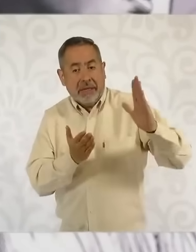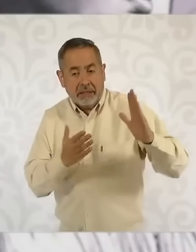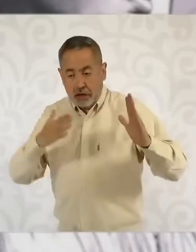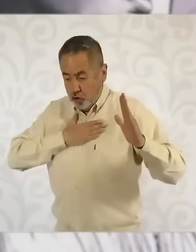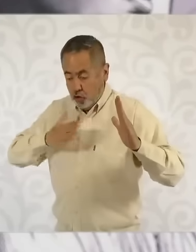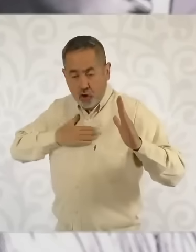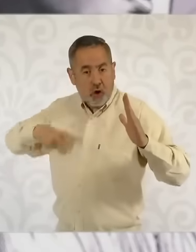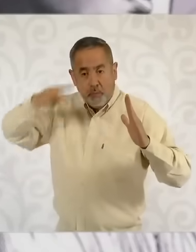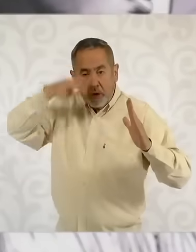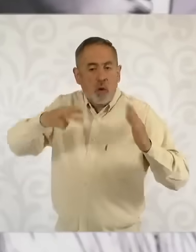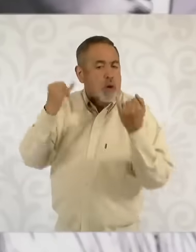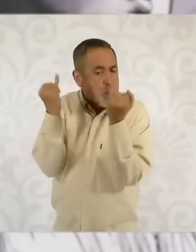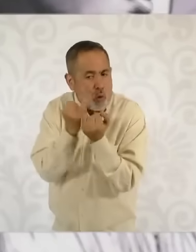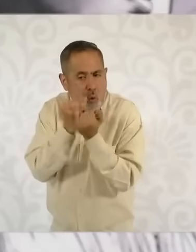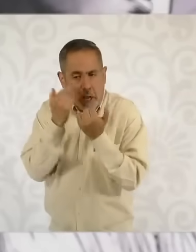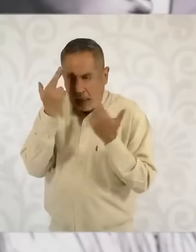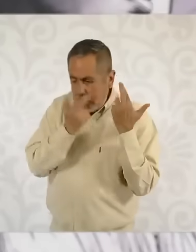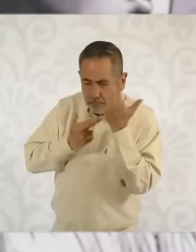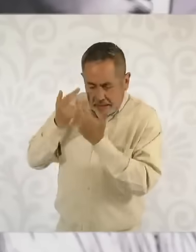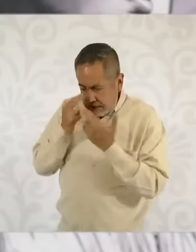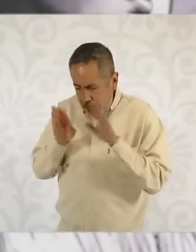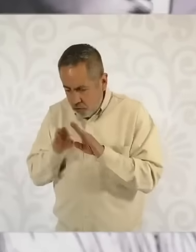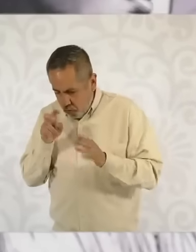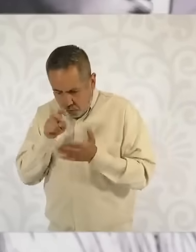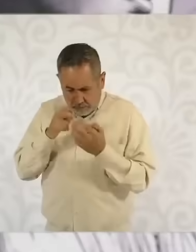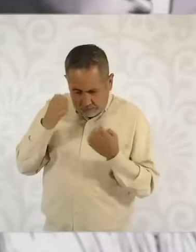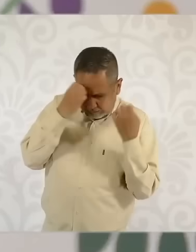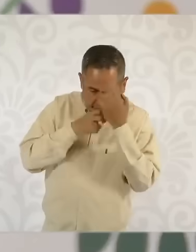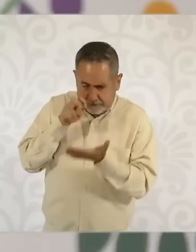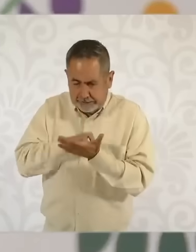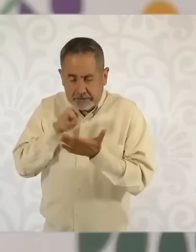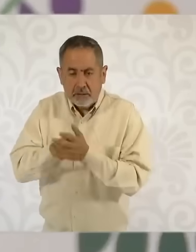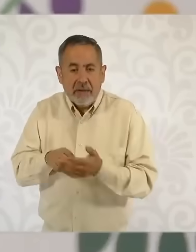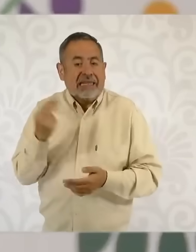valoración evaluación y propuesta Eh necesitamos para eso tener muchos datos que hoy todavía